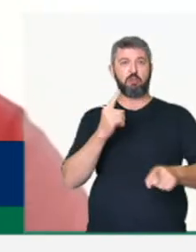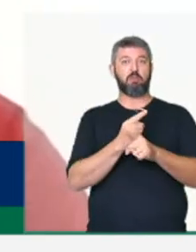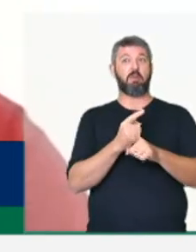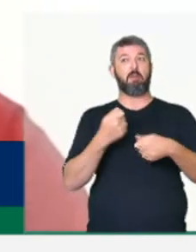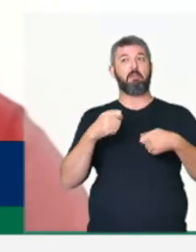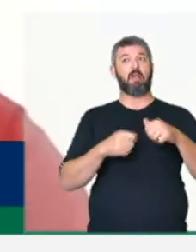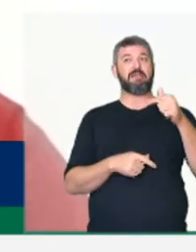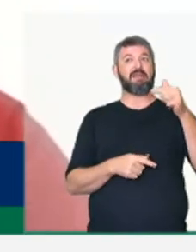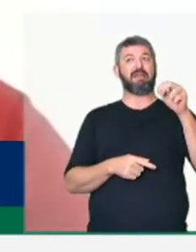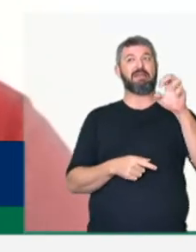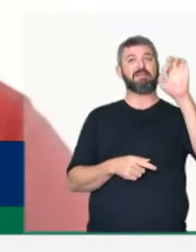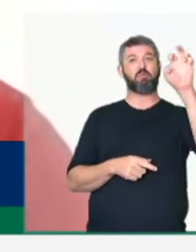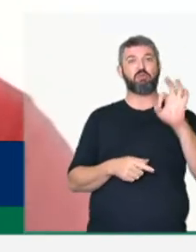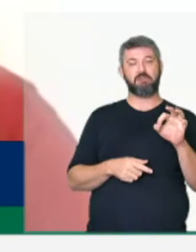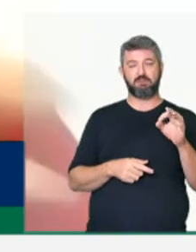10%, QUE DEVERIA SER 70 E 75%.